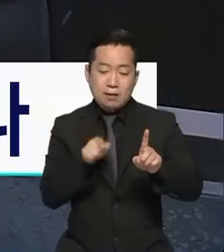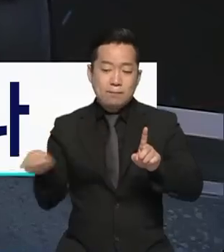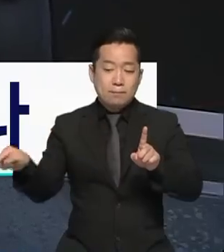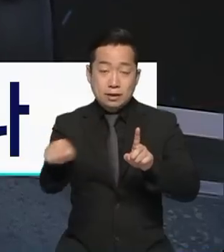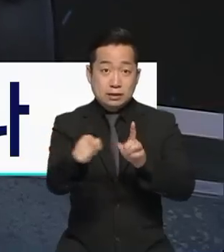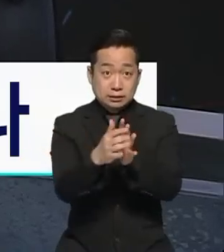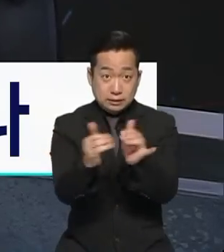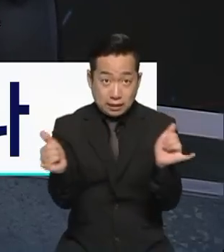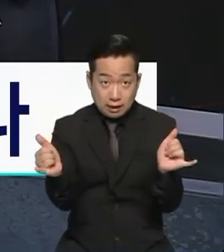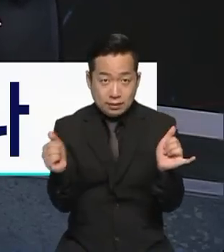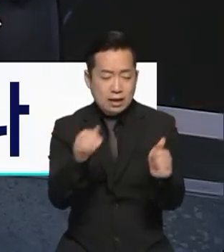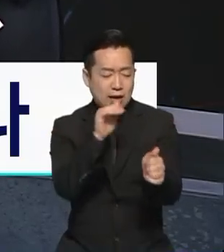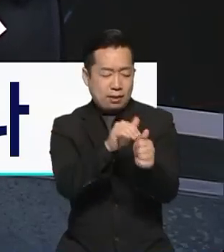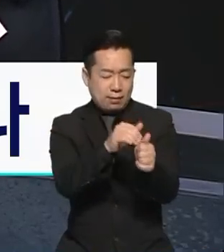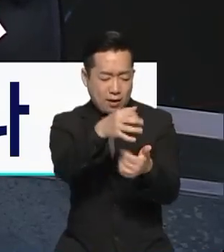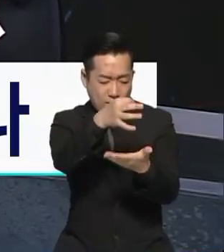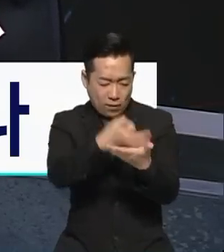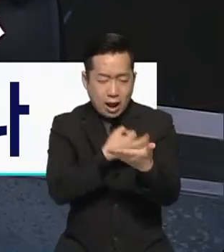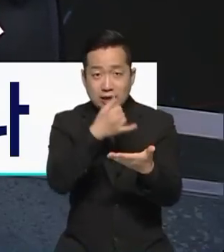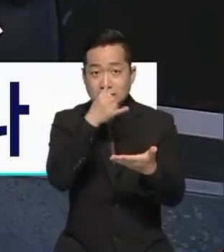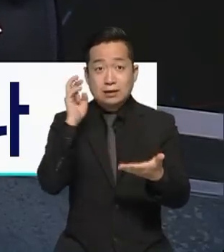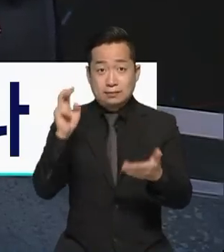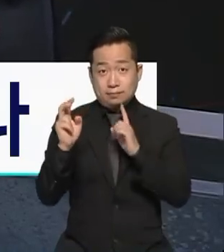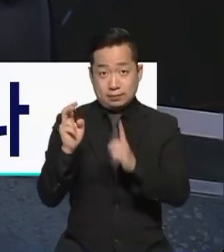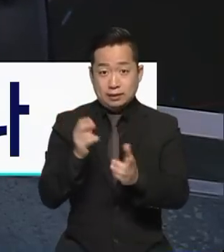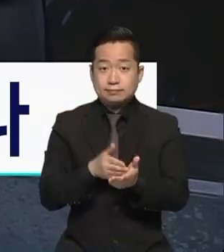세력이 이번 일에 개입했다는 의혹을 제기했습니다. 이어서 조윤하 기자입니다.